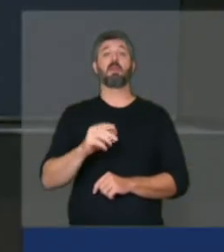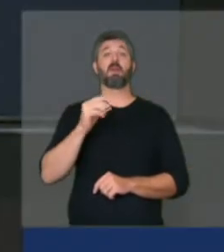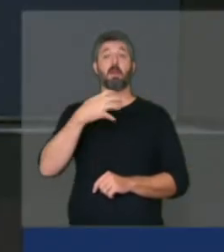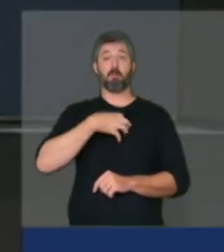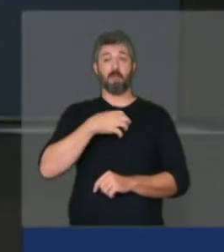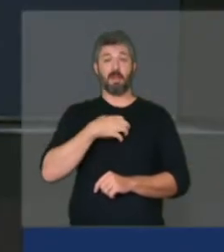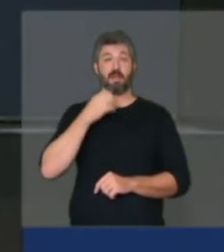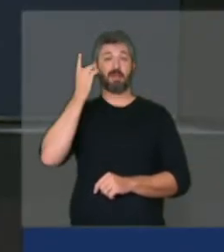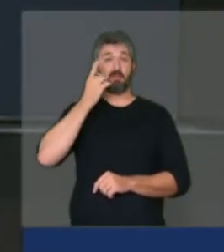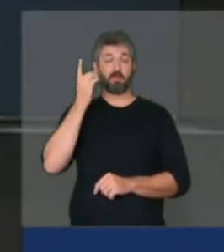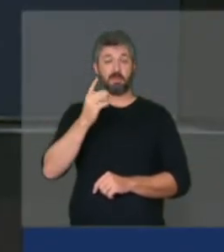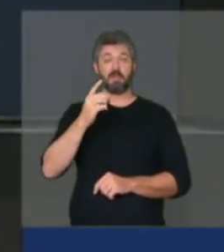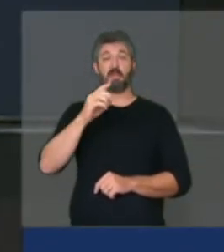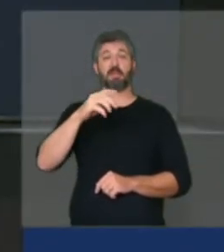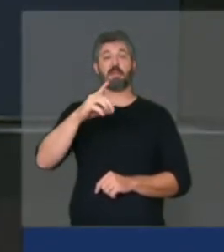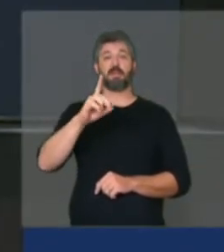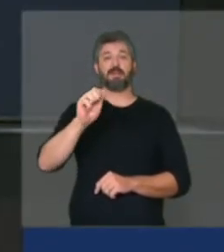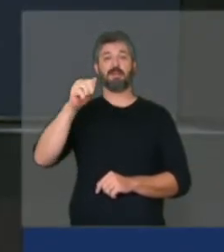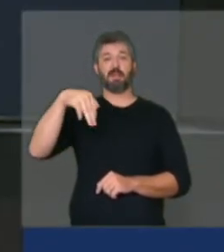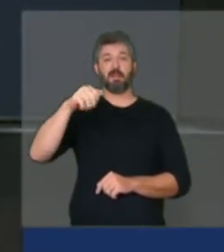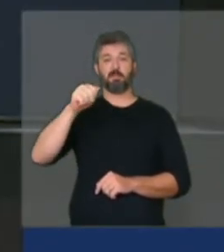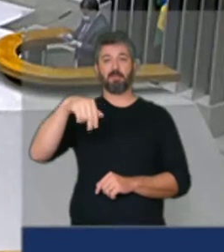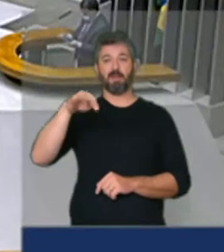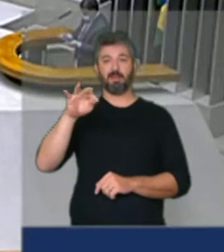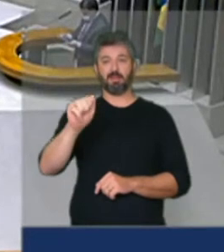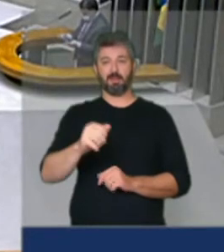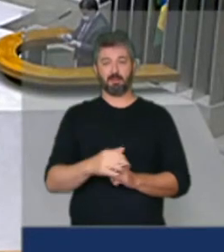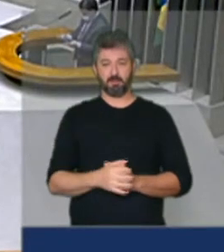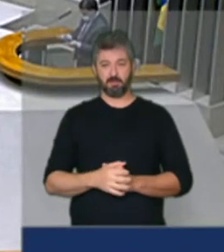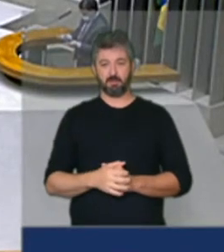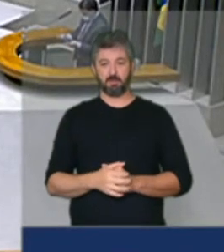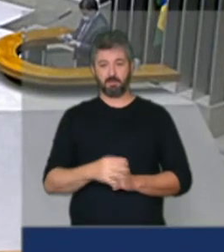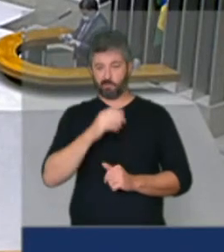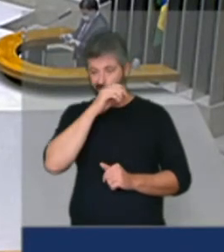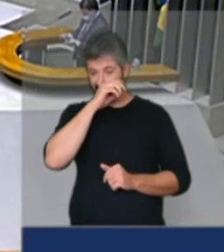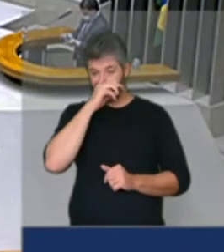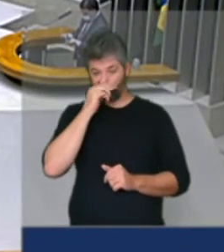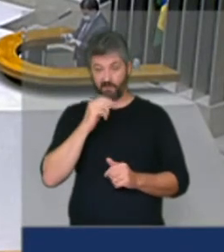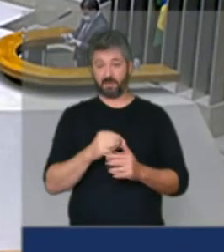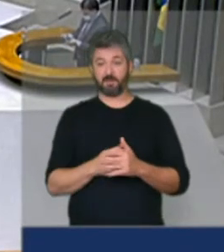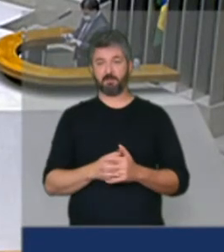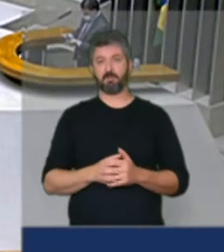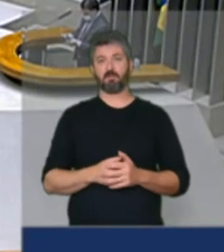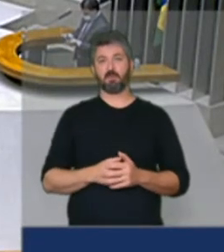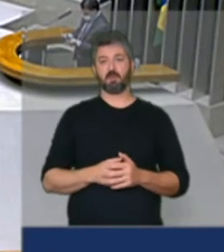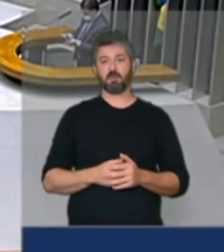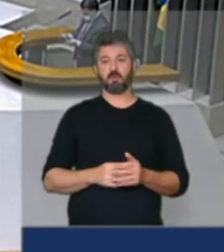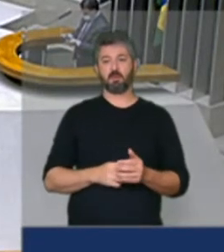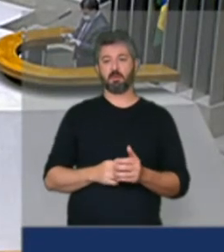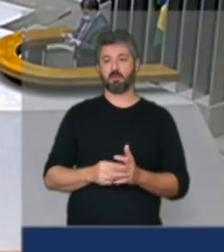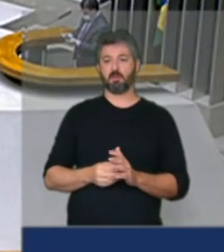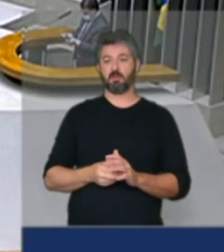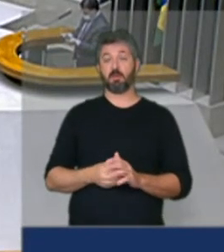[PRESIDENTE]: VAMOS AQUI AO... [DEPUTADO]: SENHOR PRESIDENTE, EU ESTOU... SENHOR PRESIDENTE... -- [PRESIDENTE]: O DEPUTADO, DEPUTADO ZECA DIRCEU, QUE ESTÁ AÍ NO